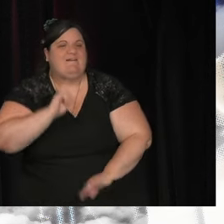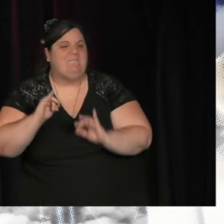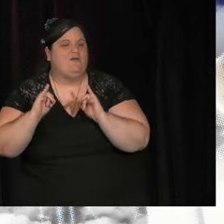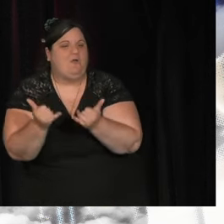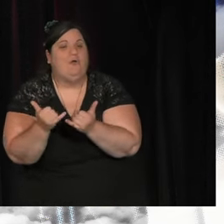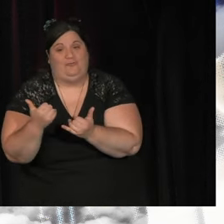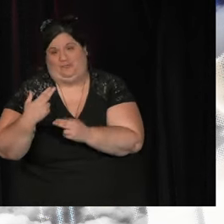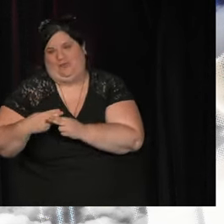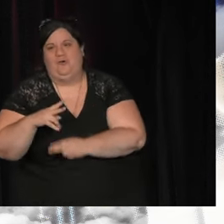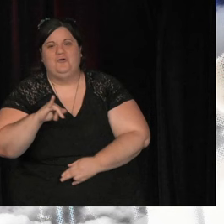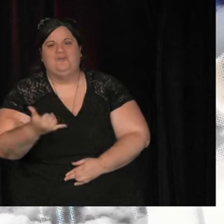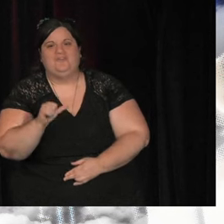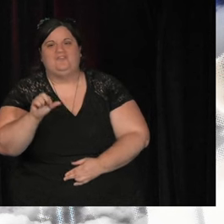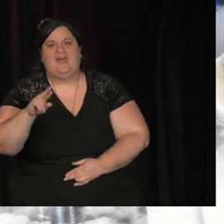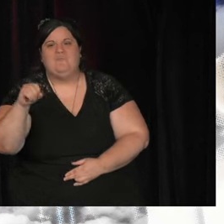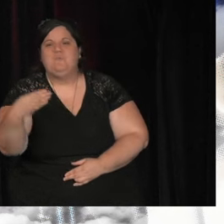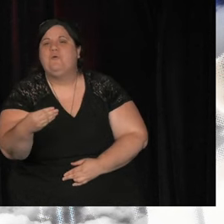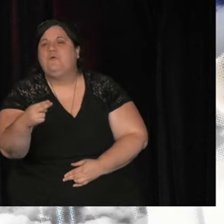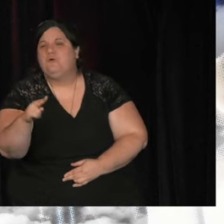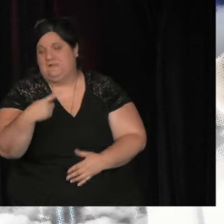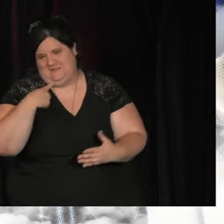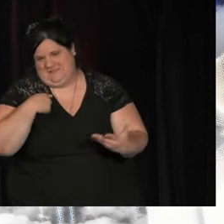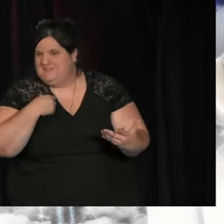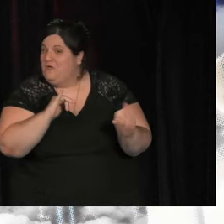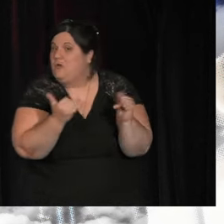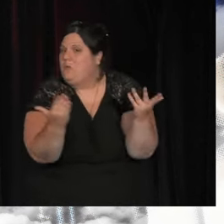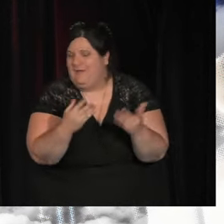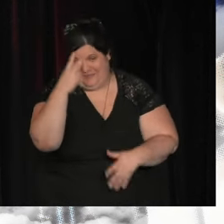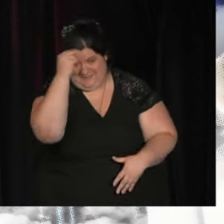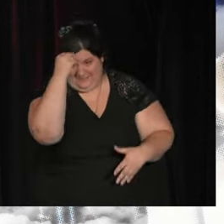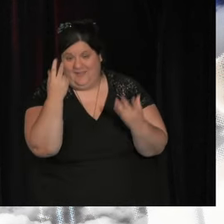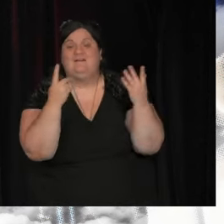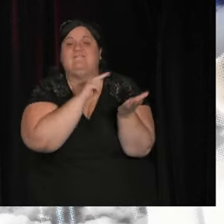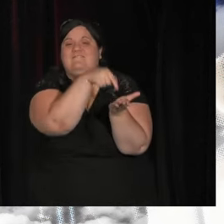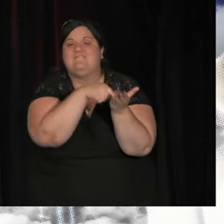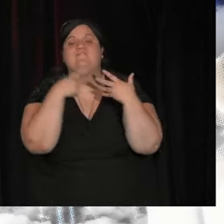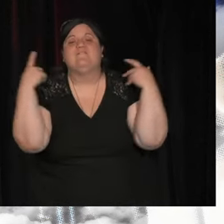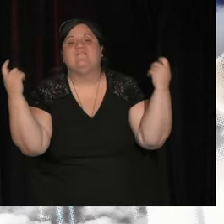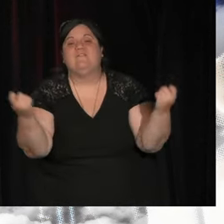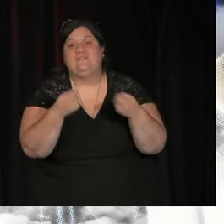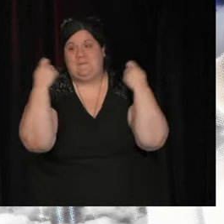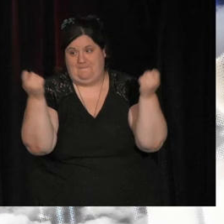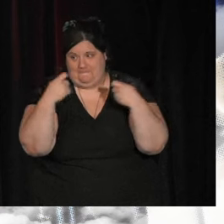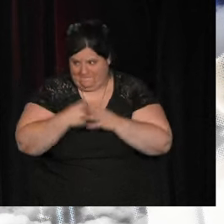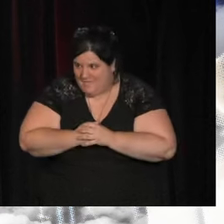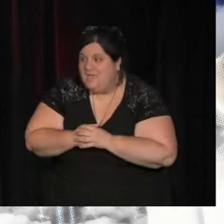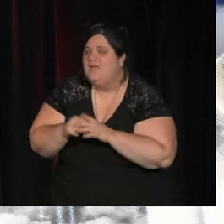On a tous la réf et ça va être incroyable. Et un shuffler. Ne ne me demandez pas trop ce que c'est, mais c'est aléatoire.